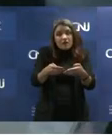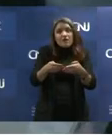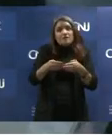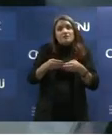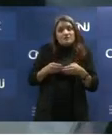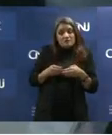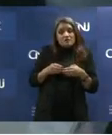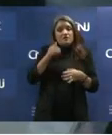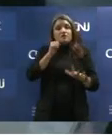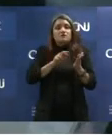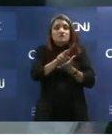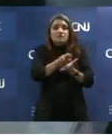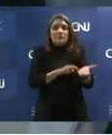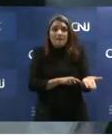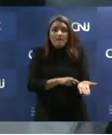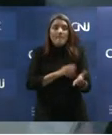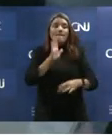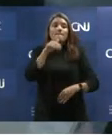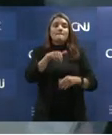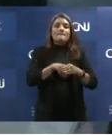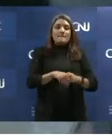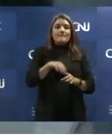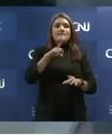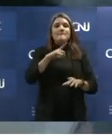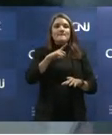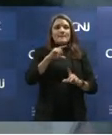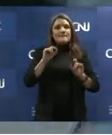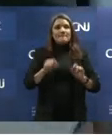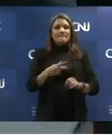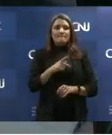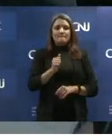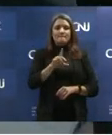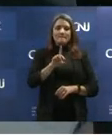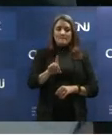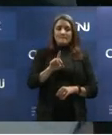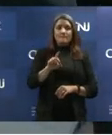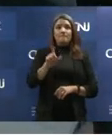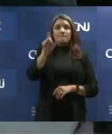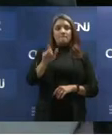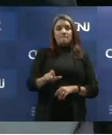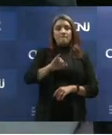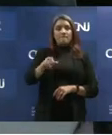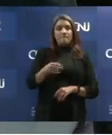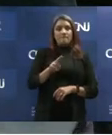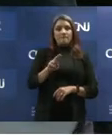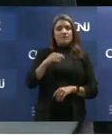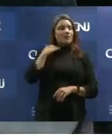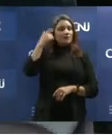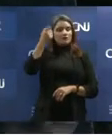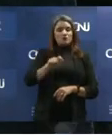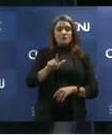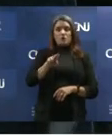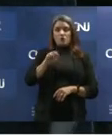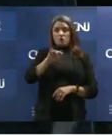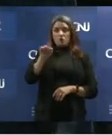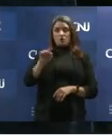pela instauração do PAD em face do juiz Luís Carlos Honório de Valois Coelho. Seu afastamento de suas funções como voto presidente